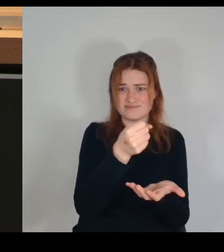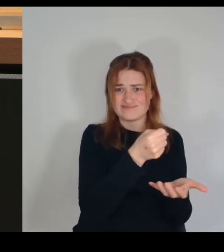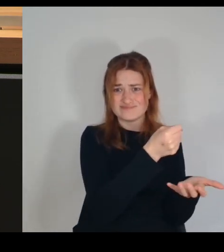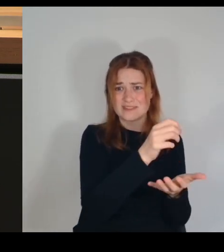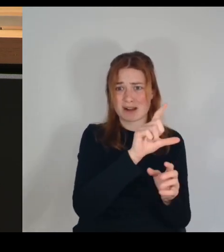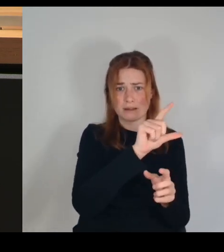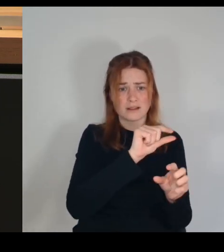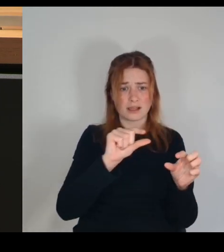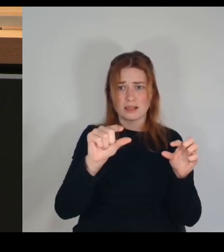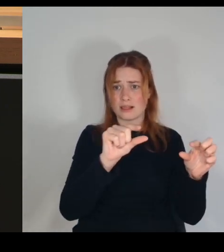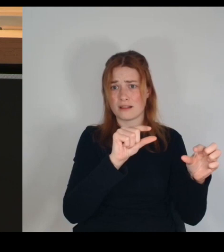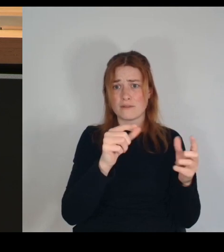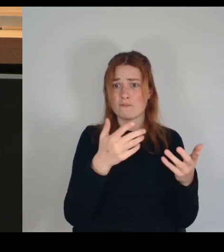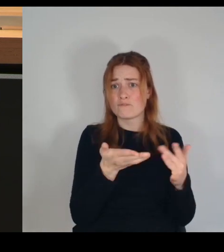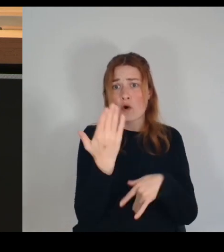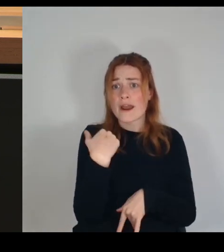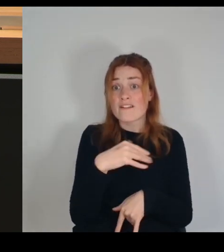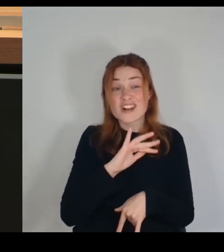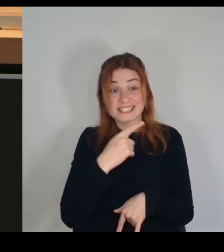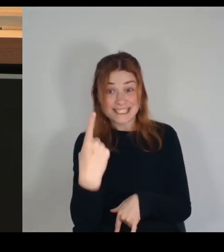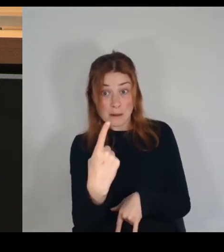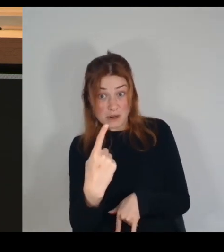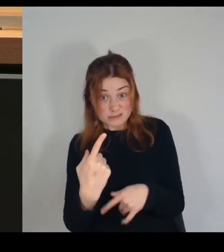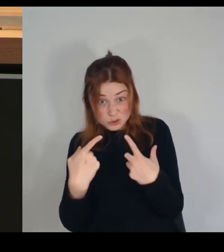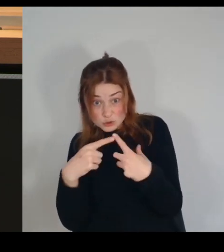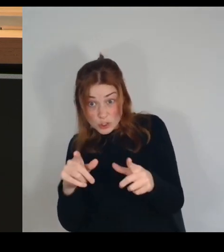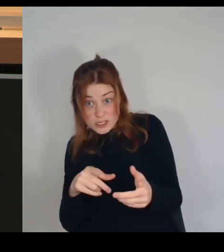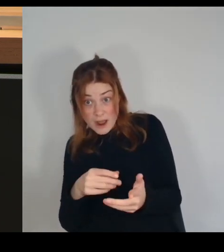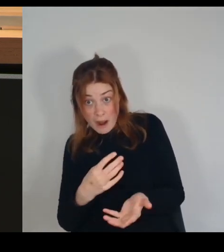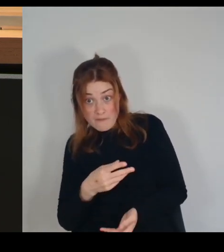Weiter heißt es es werden oder ein oder mehrere öffentliche Betriebe so